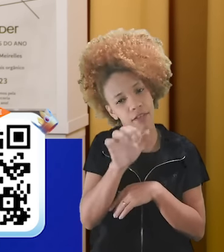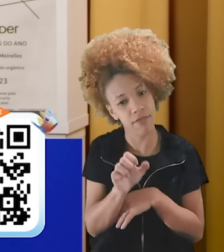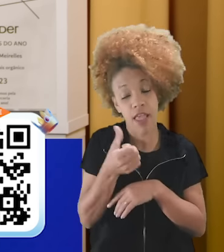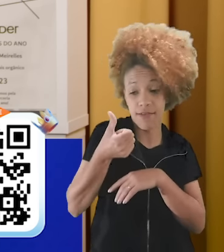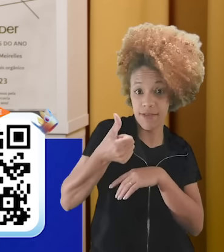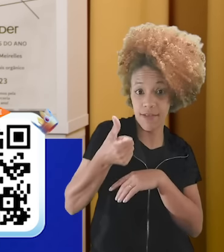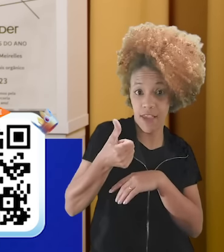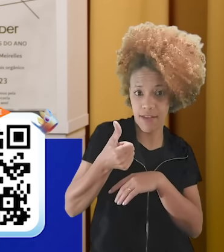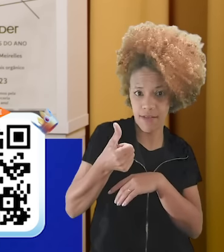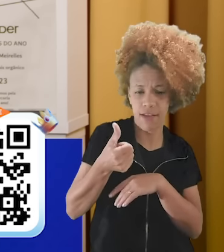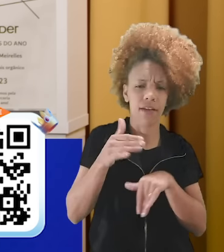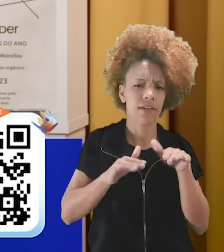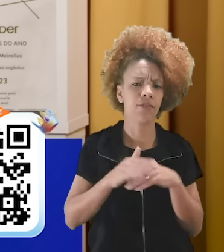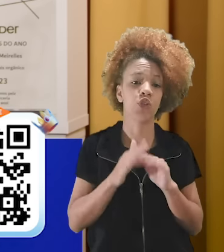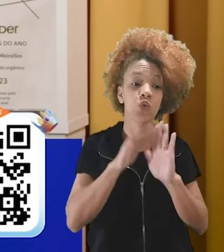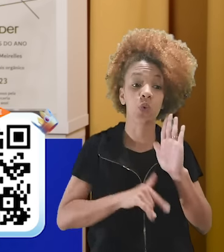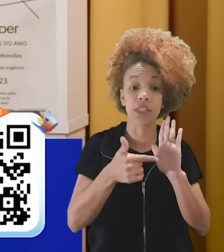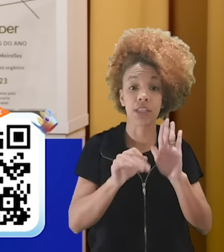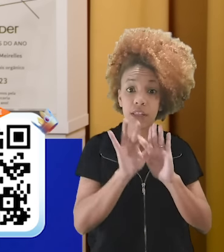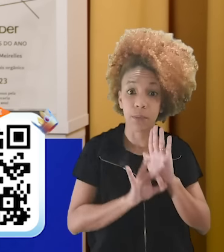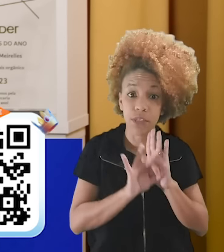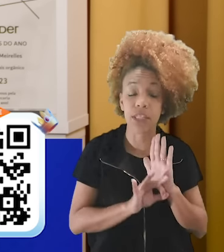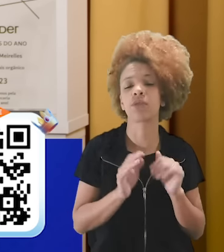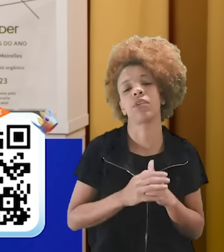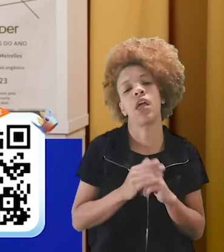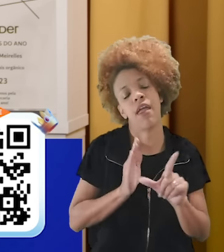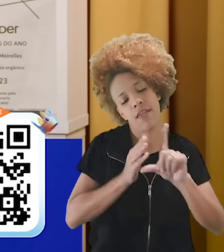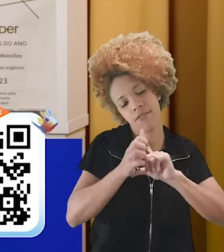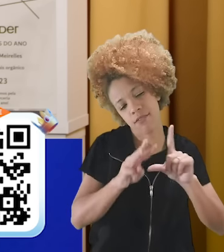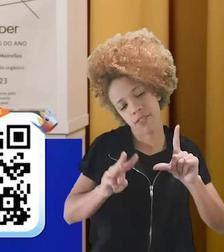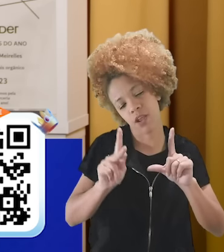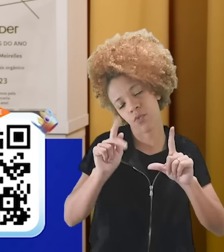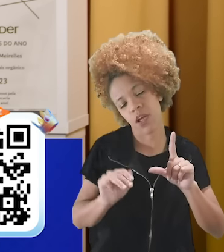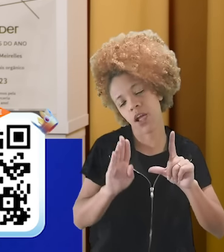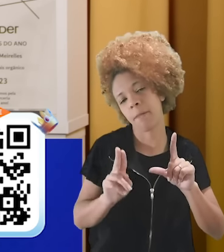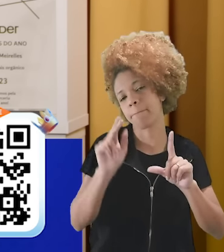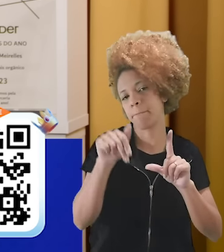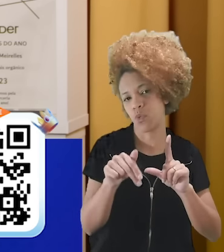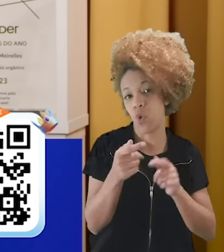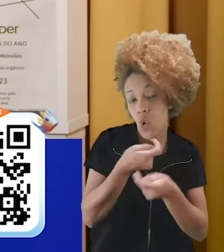talvez eu jogaria e descontos de até 70% off é só você entrar lá no cabum que é o maior e-commerce